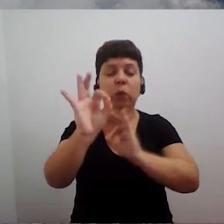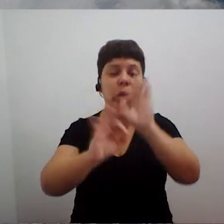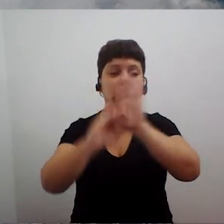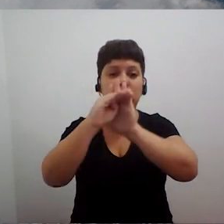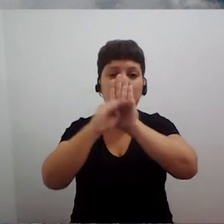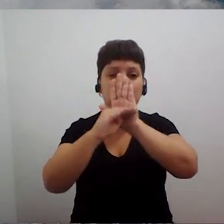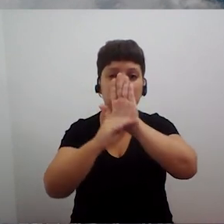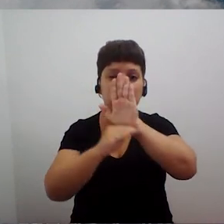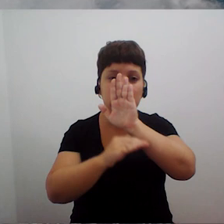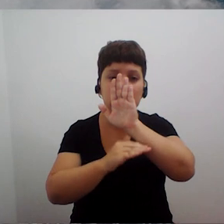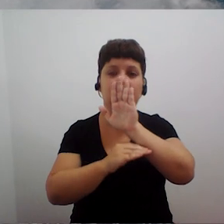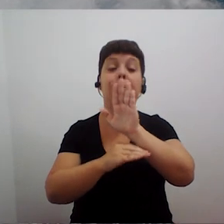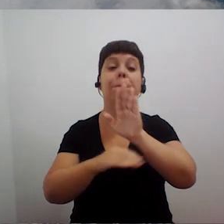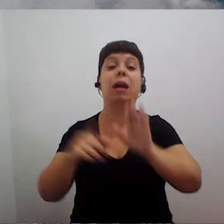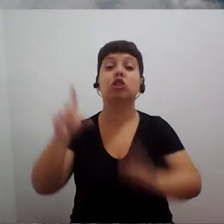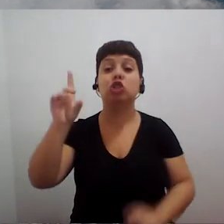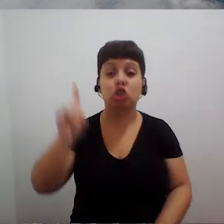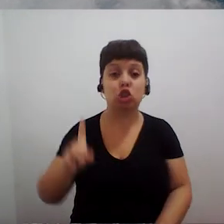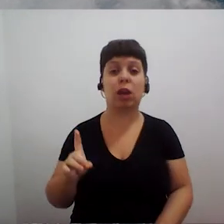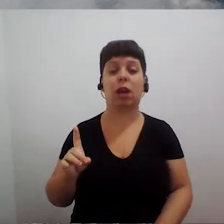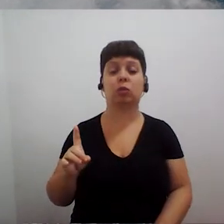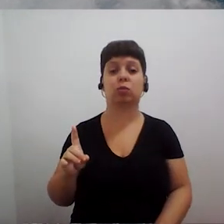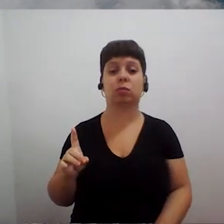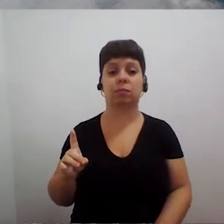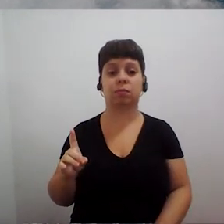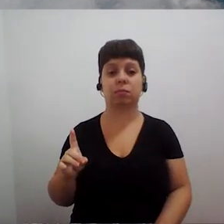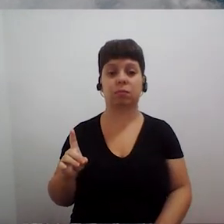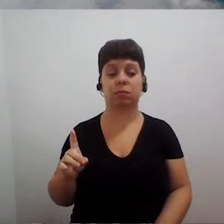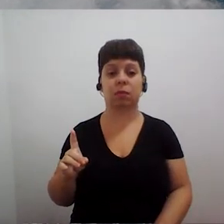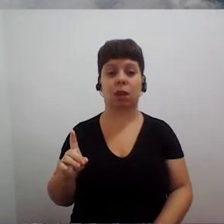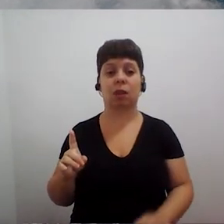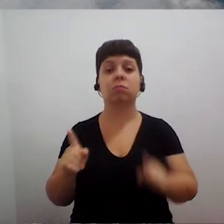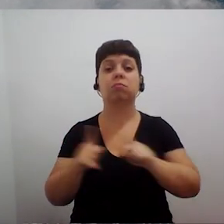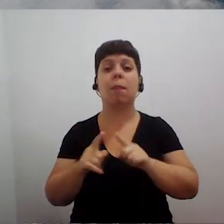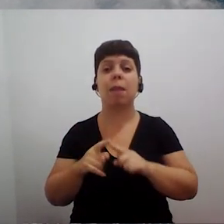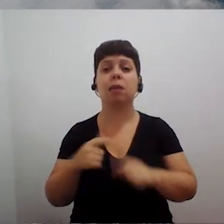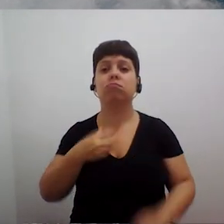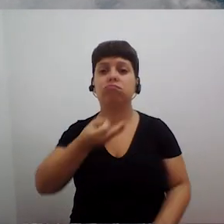organizassem programas para que nós tivéssemos o direito de também nos pronunciar